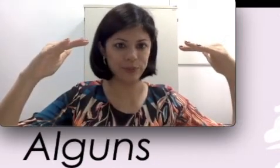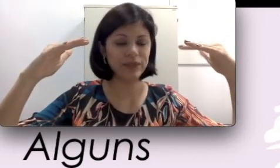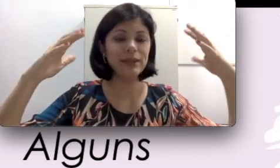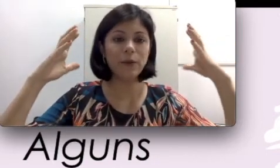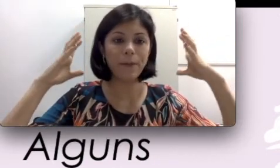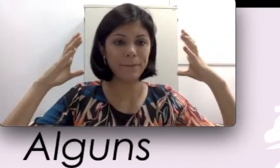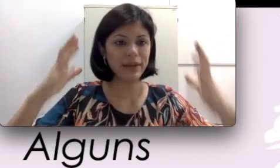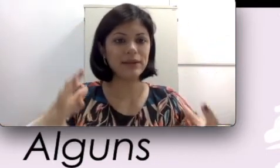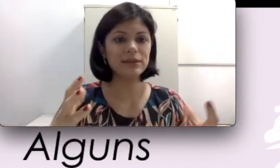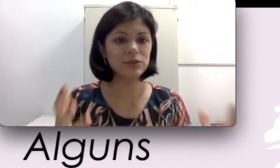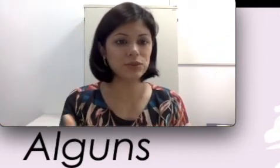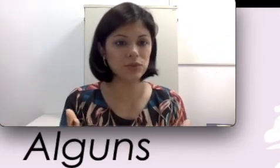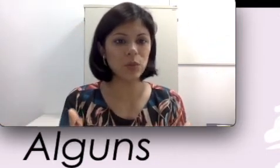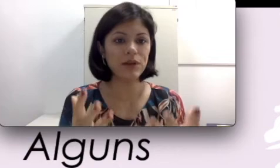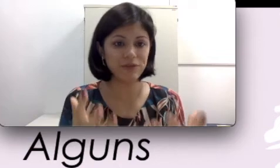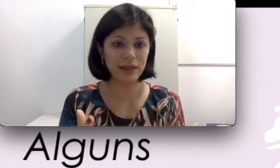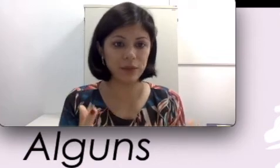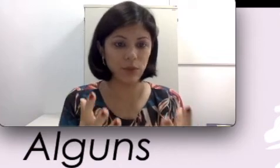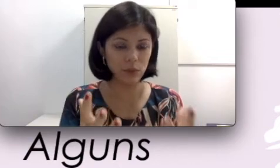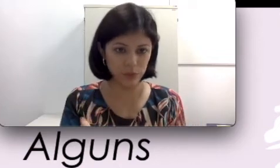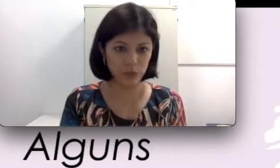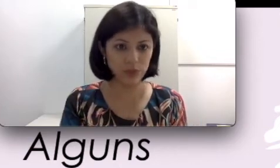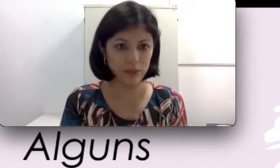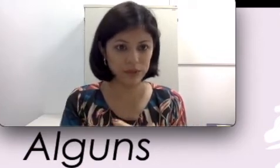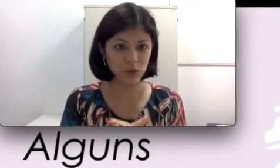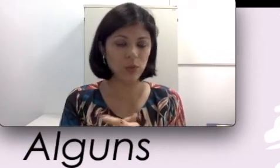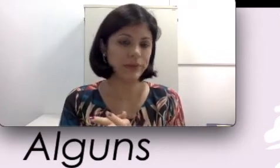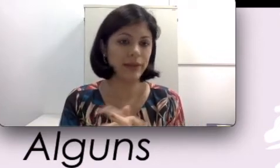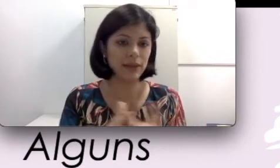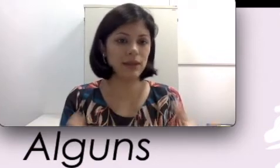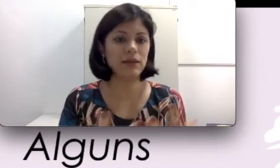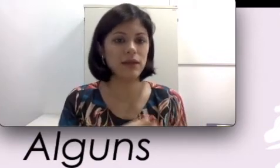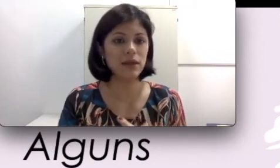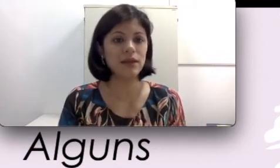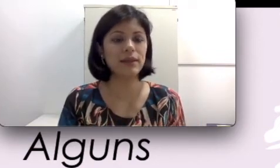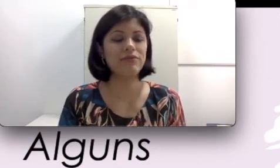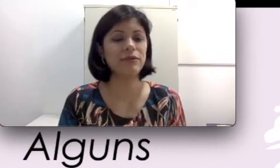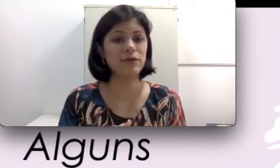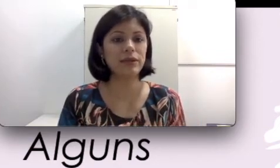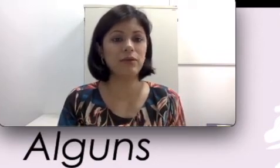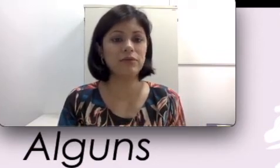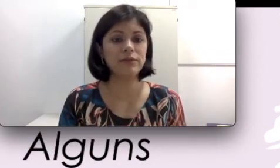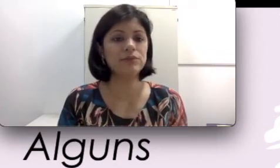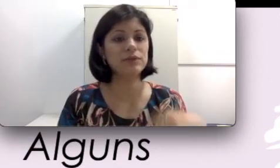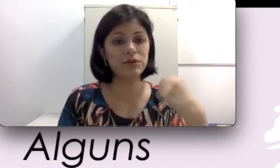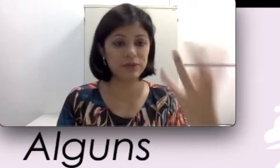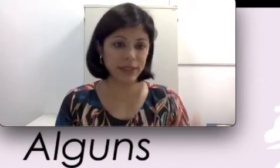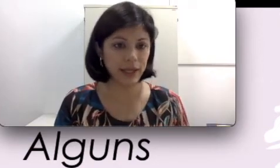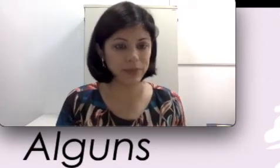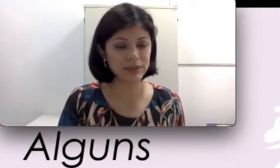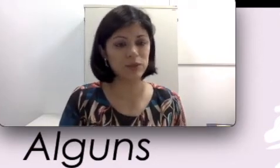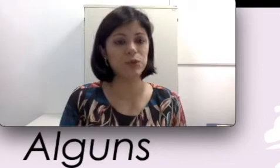não apenas o som da fala da pessoa que está aqui conversando com você ou que você queira